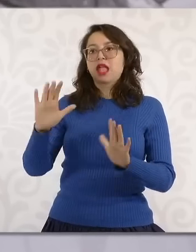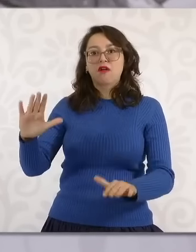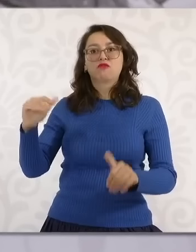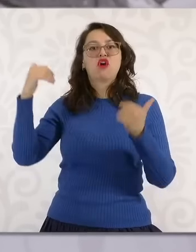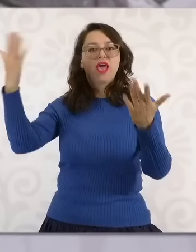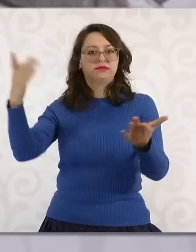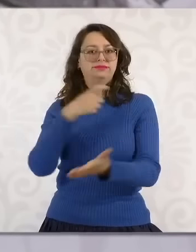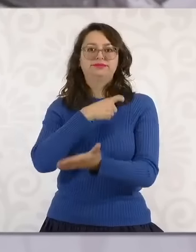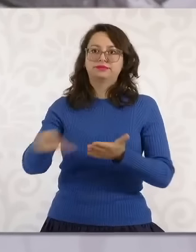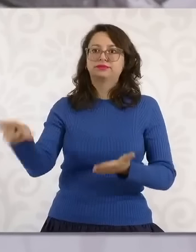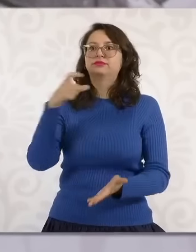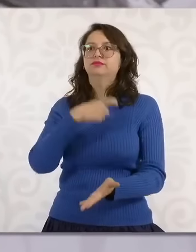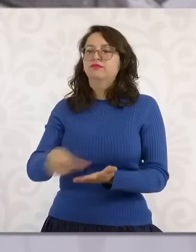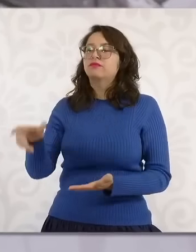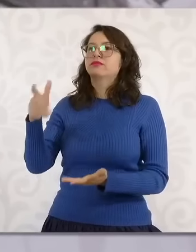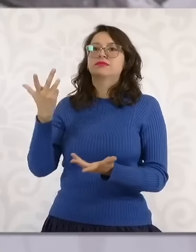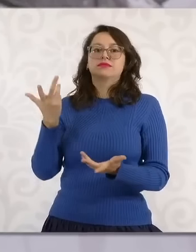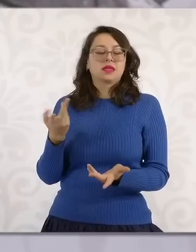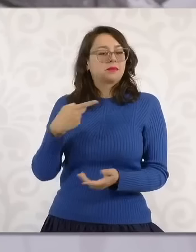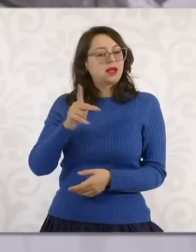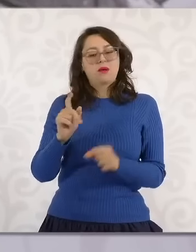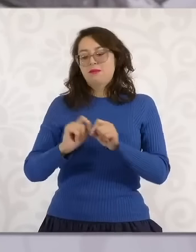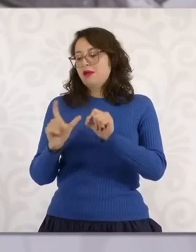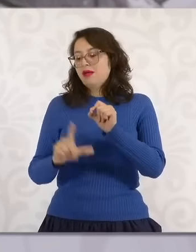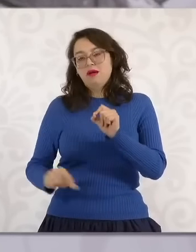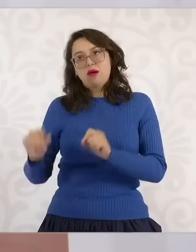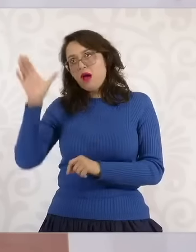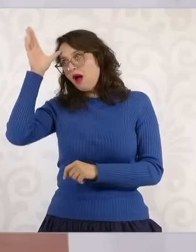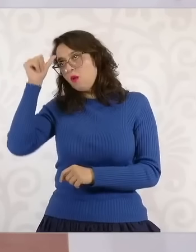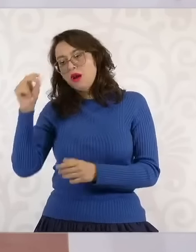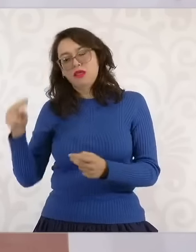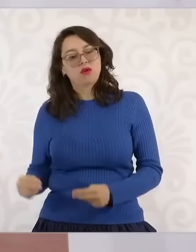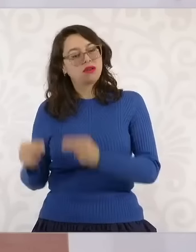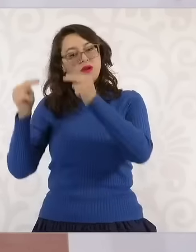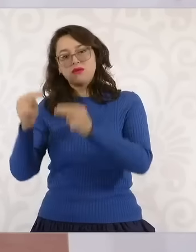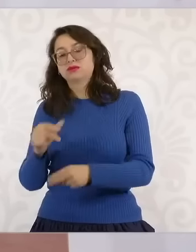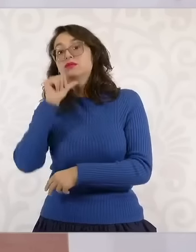países con los que no tenemos tratado comercial. Entonces, lo que no queremos es ni provocar